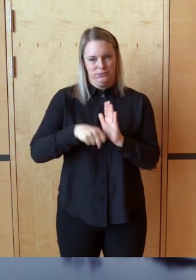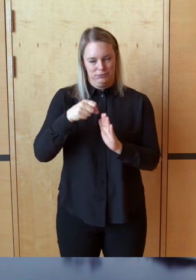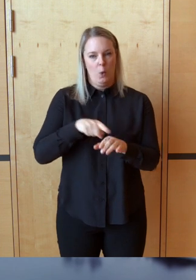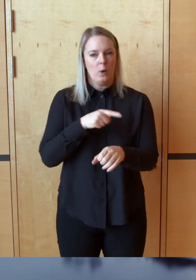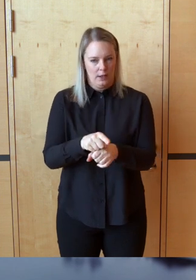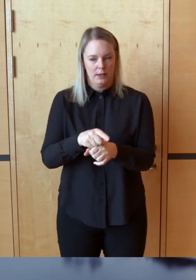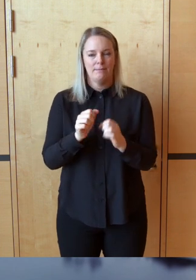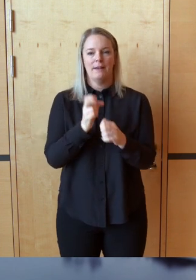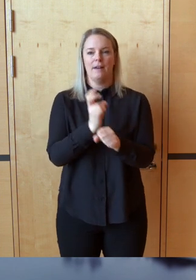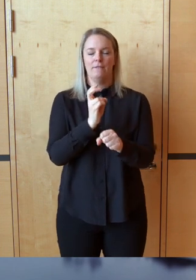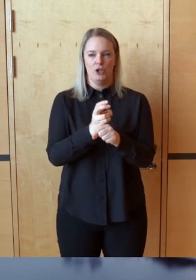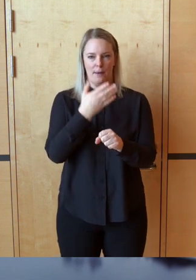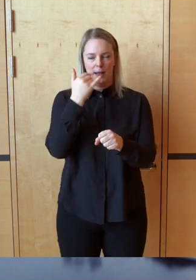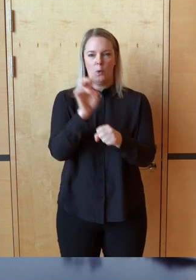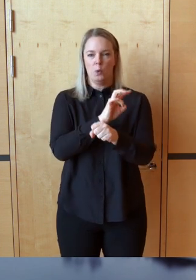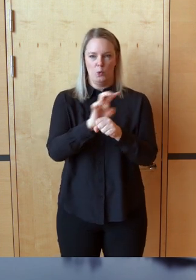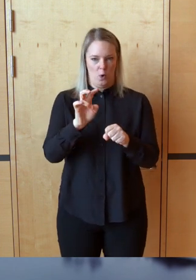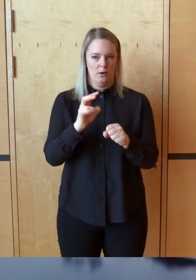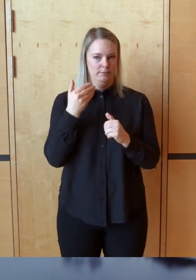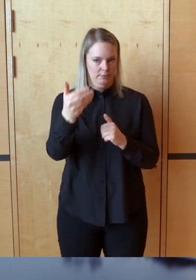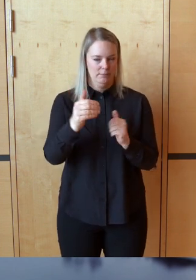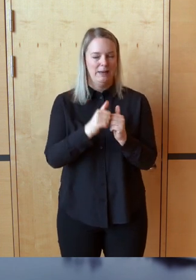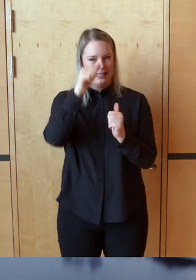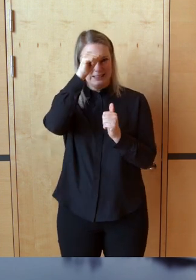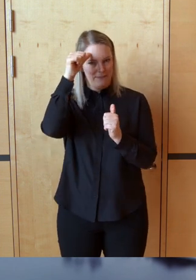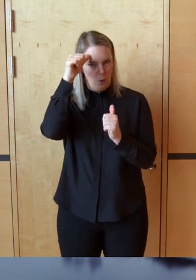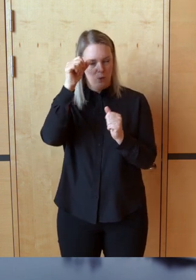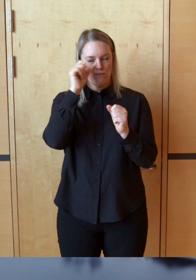Låt så ska jag försöka hålla lite bättre koll på det framöver Men det är ganska svårt man inte kan liksom